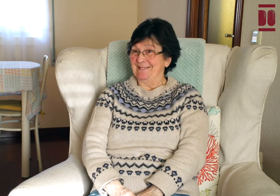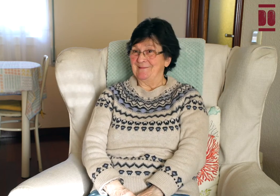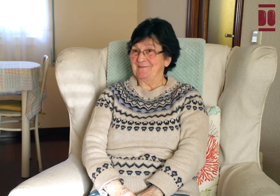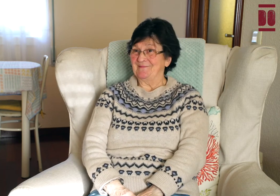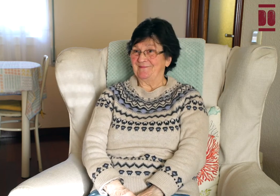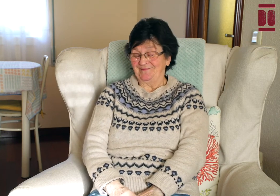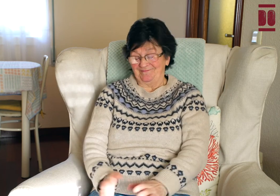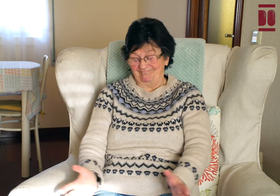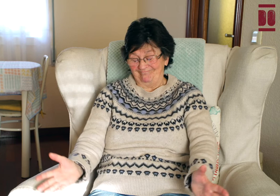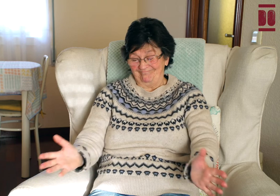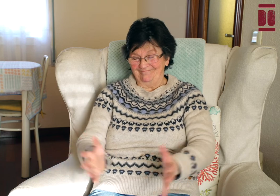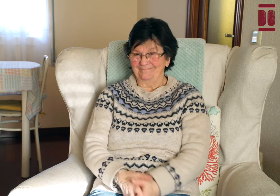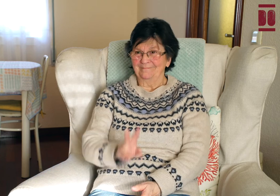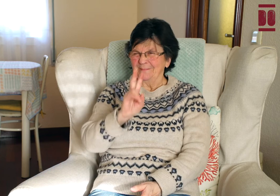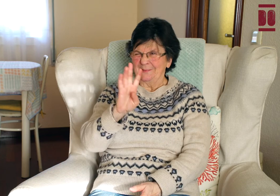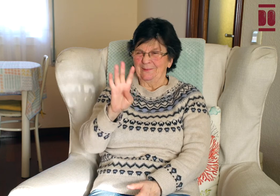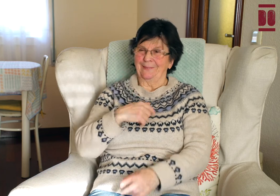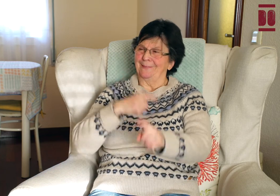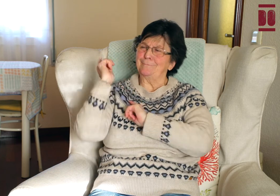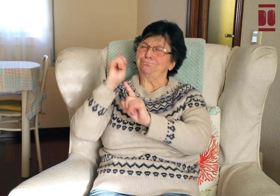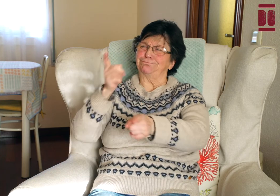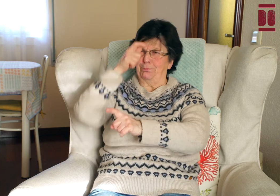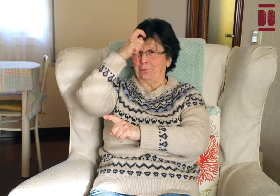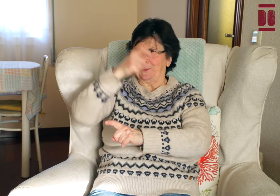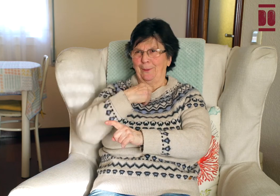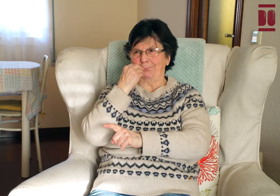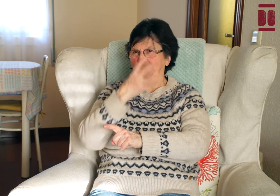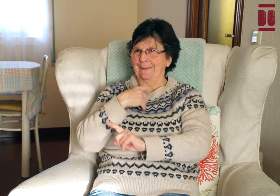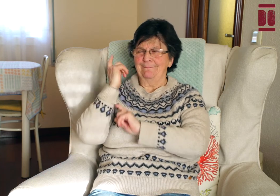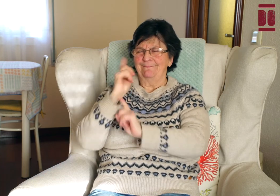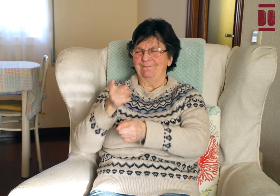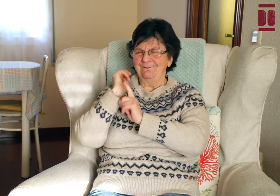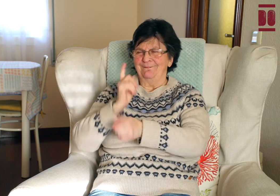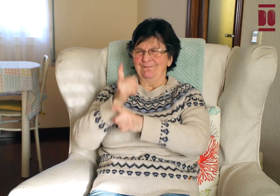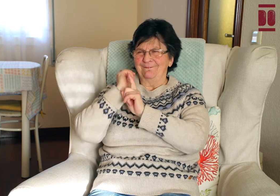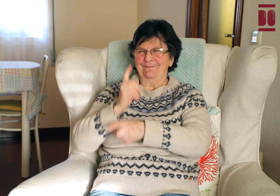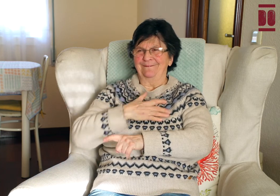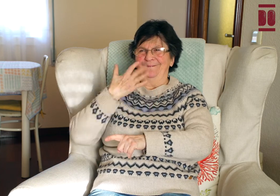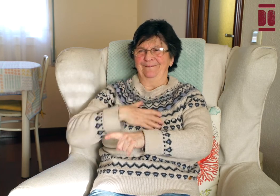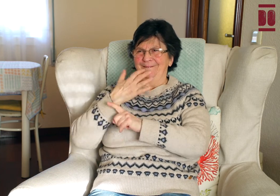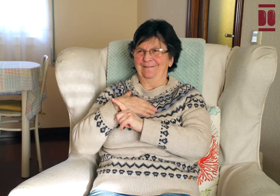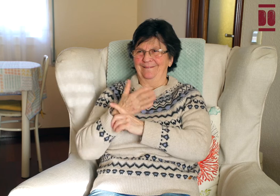¡Qué le vamos a hacer! Y nada. Pero estuve 24 años, yendo y viniendo en coche al pueblo. Muy bien. Estaba muy contenta, pero